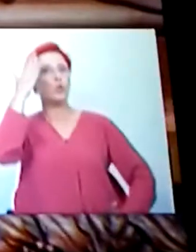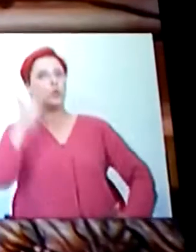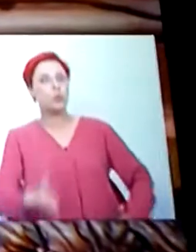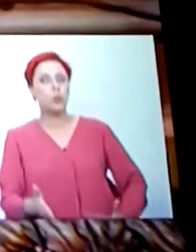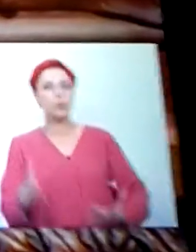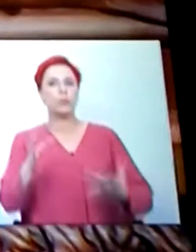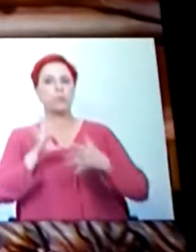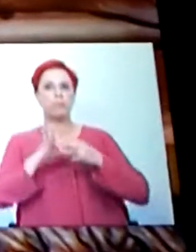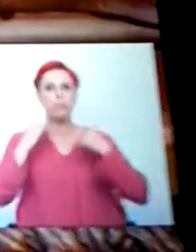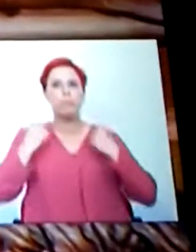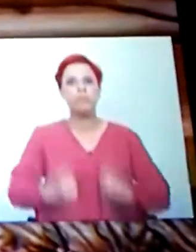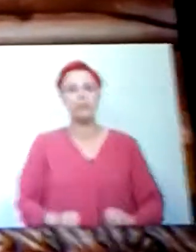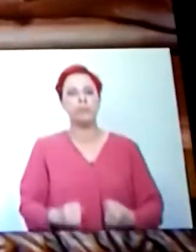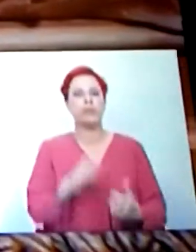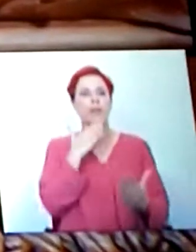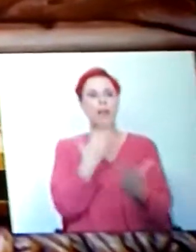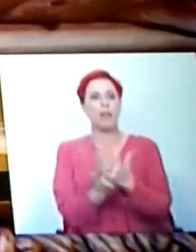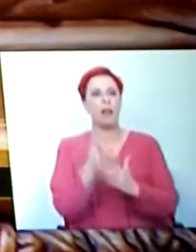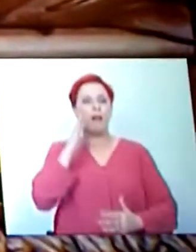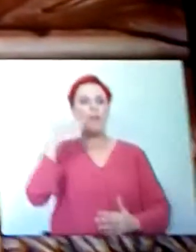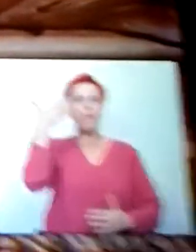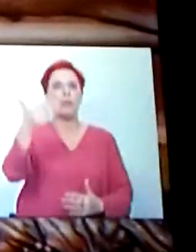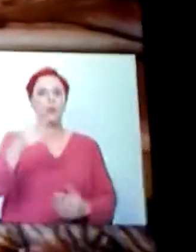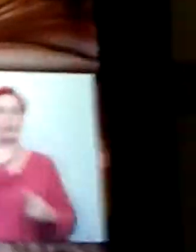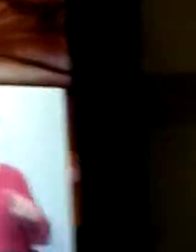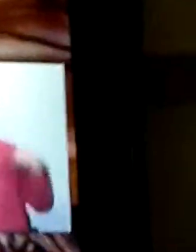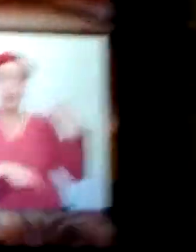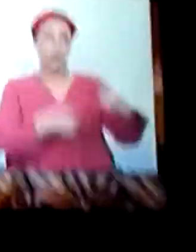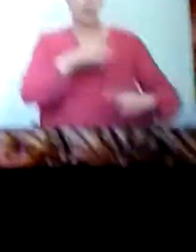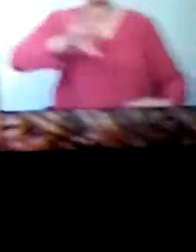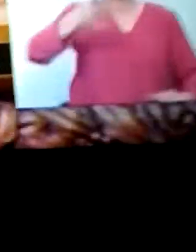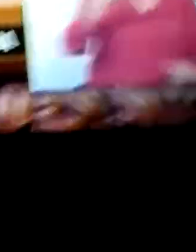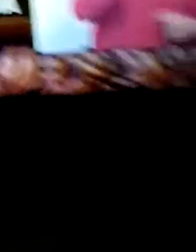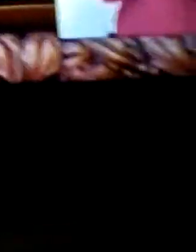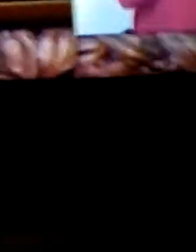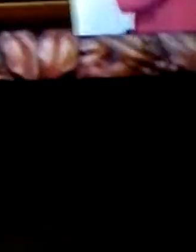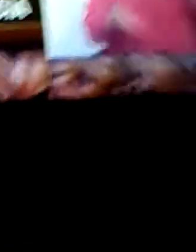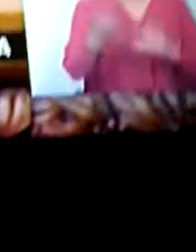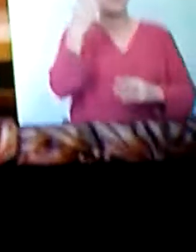e mais coeso que entregue às futuras gerações um país mais sustentável. Muit'oh brigade.